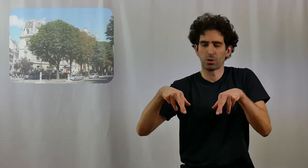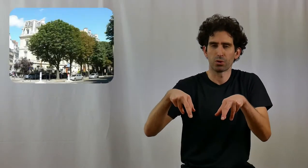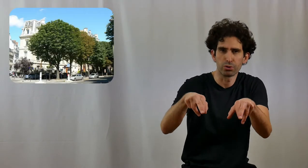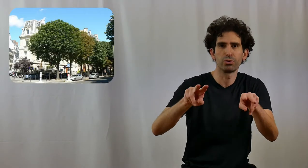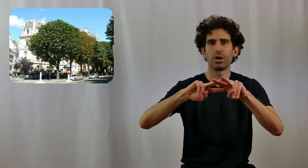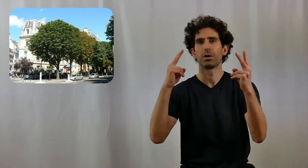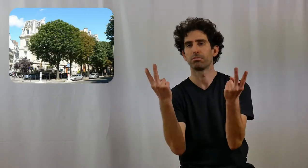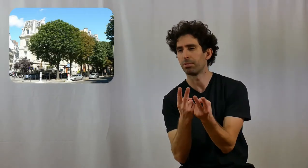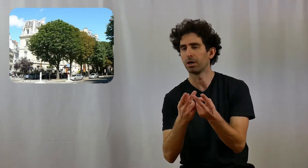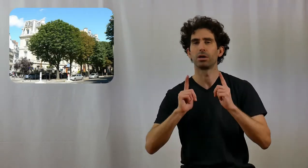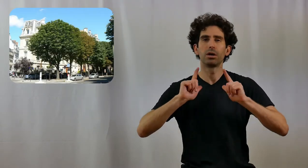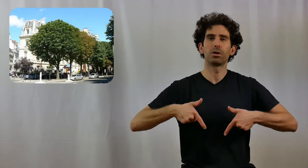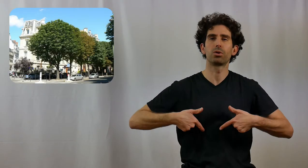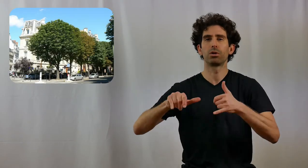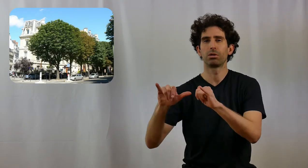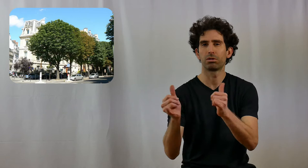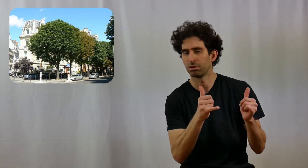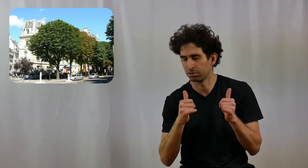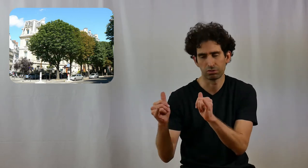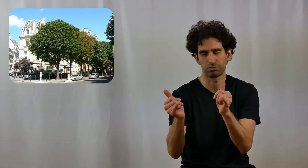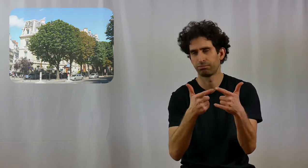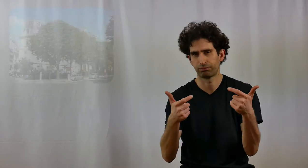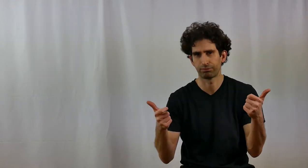rues, parcs, cours de récréations, etc.